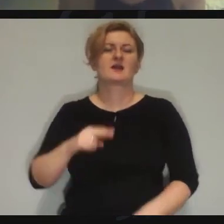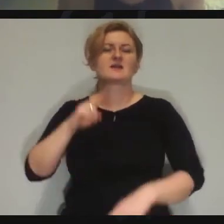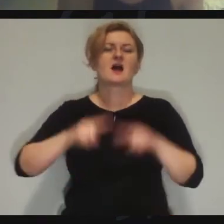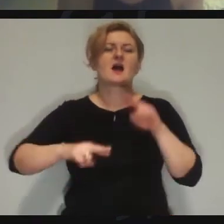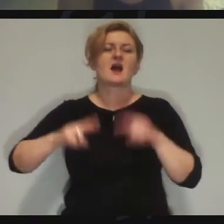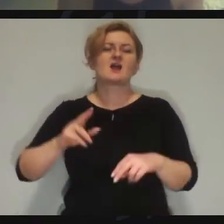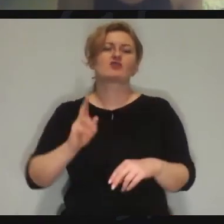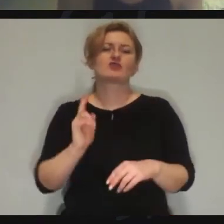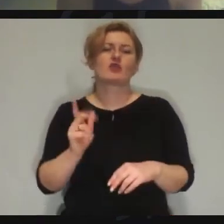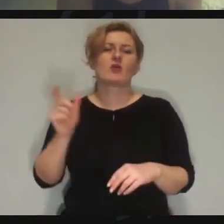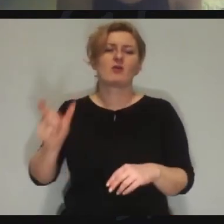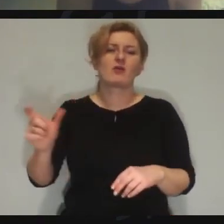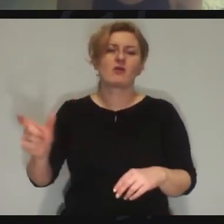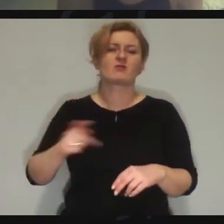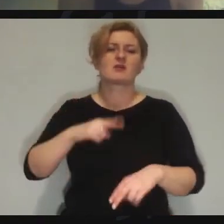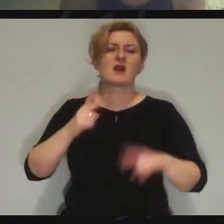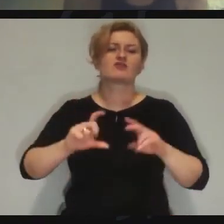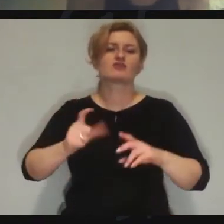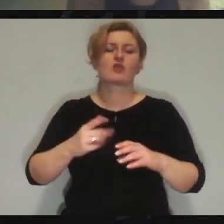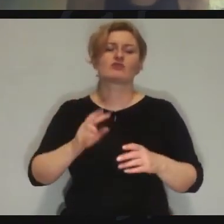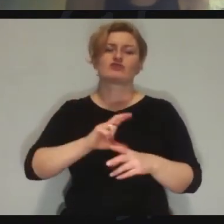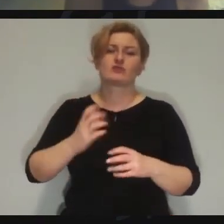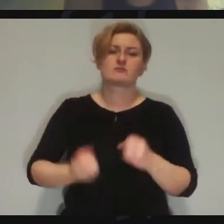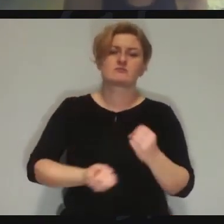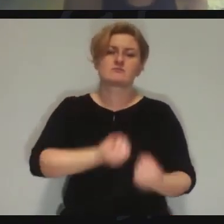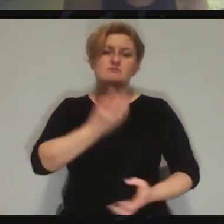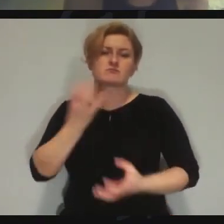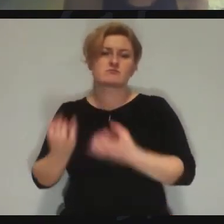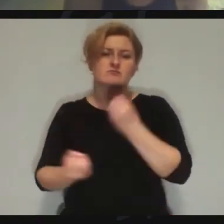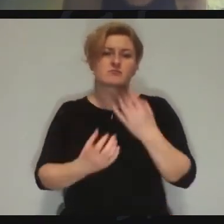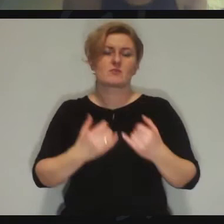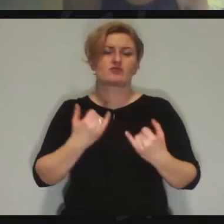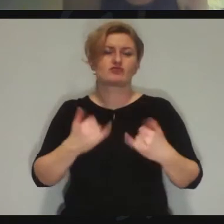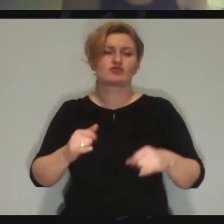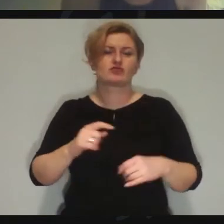i jakim sprzętem trenuje np. żonglerka, poi, monocykle...